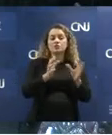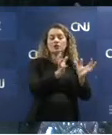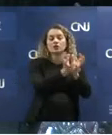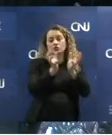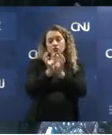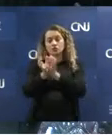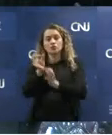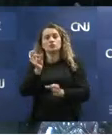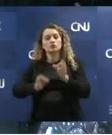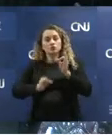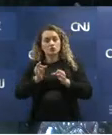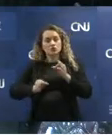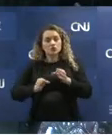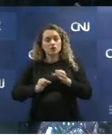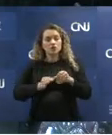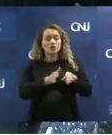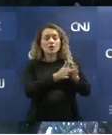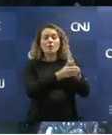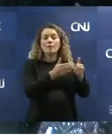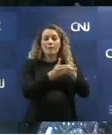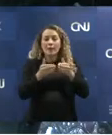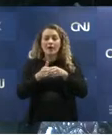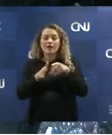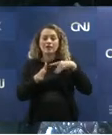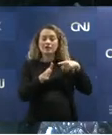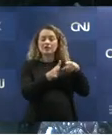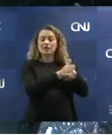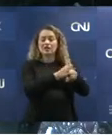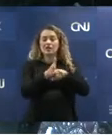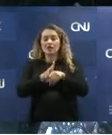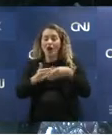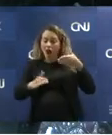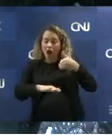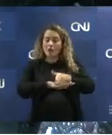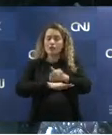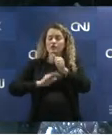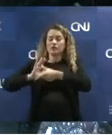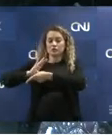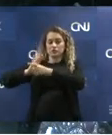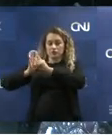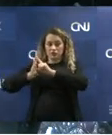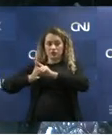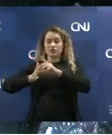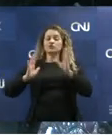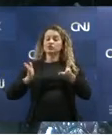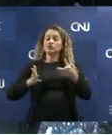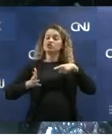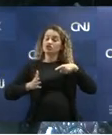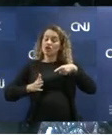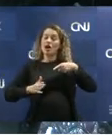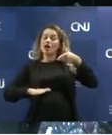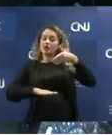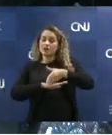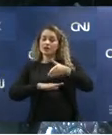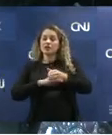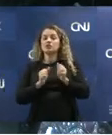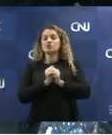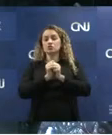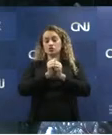consultem o protocolo setorial que nós aprovamos no assentado anterior e que está, como eu disse, fazendo parte do anexo dessa, dessa recomendação.